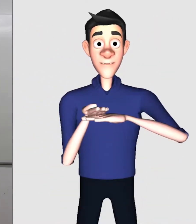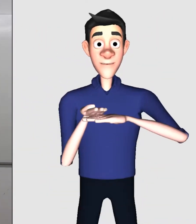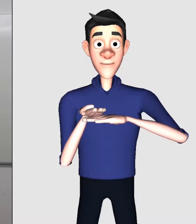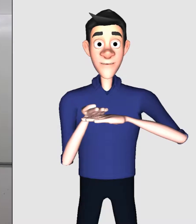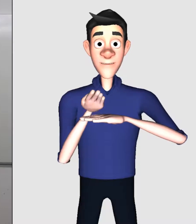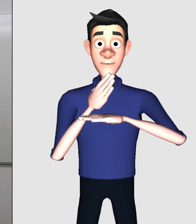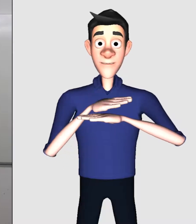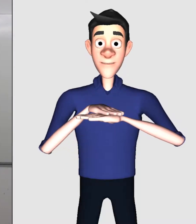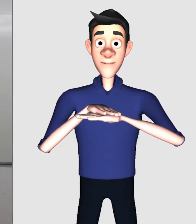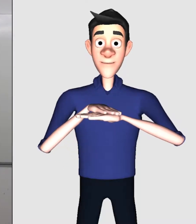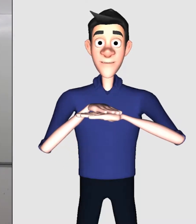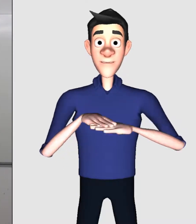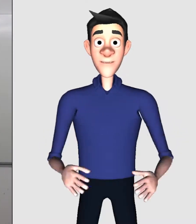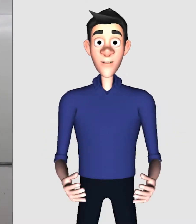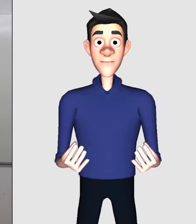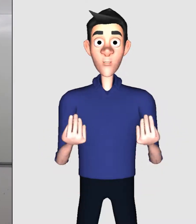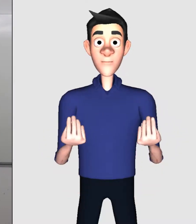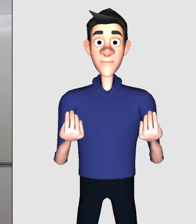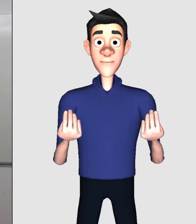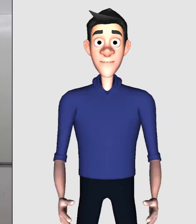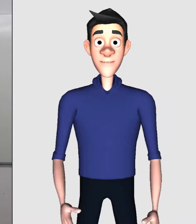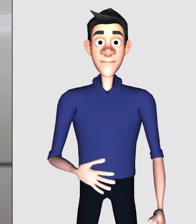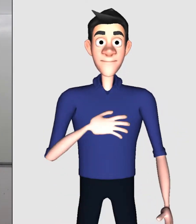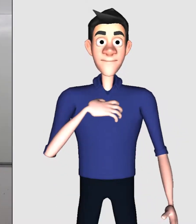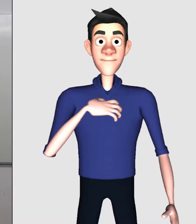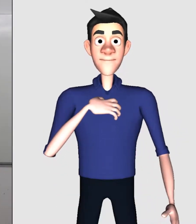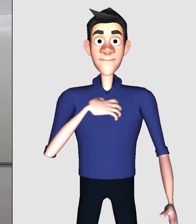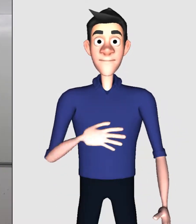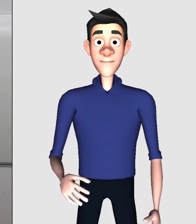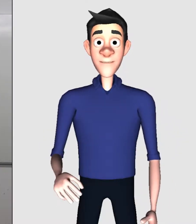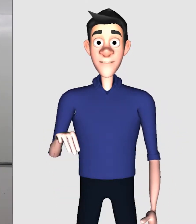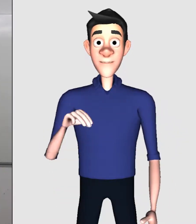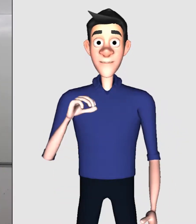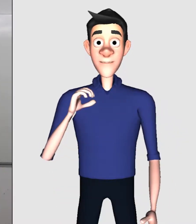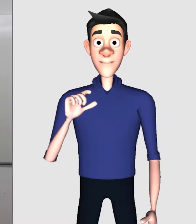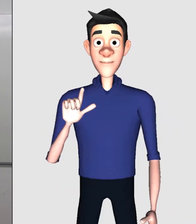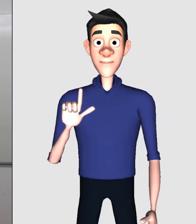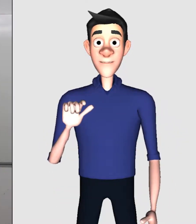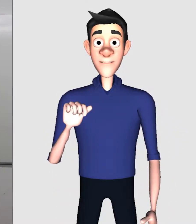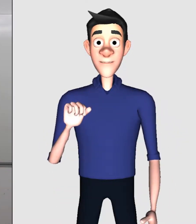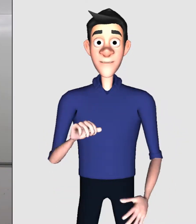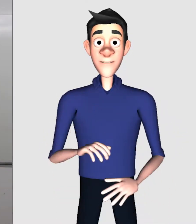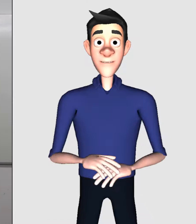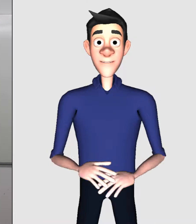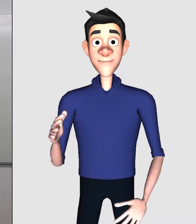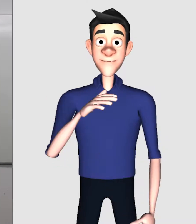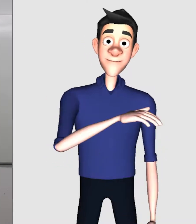Ele vai ser uma simplificação para interpretar isso como um sistema de vibração em um grau de liberdade